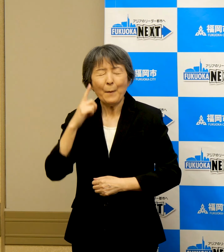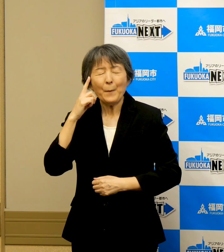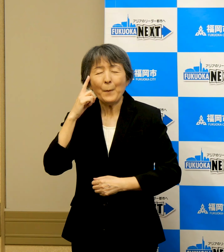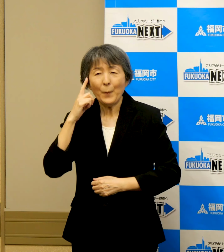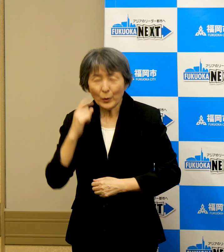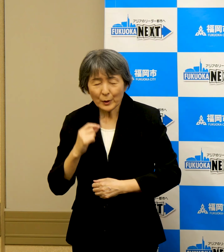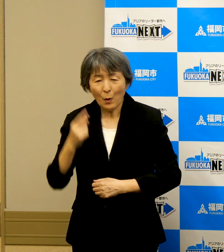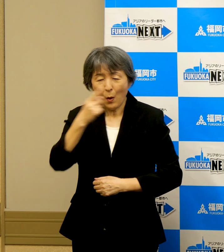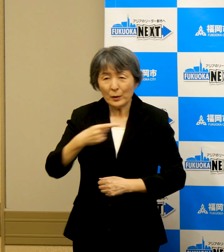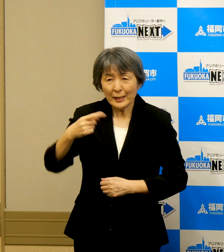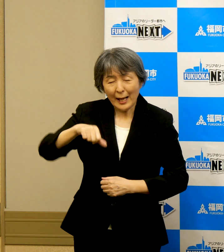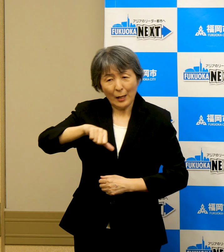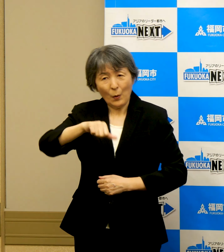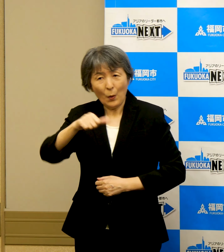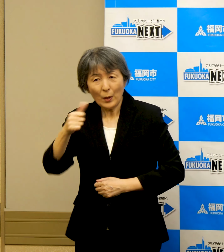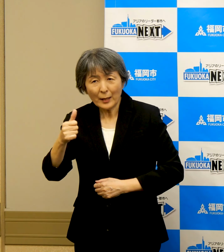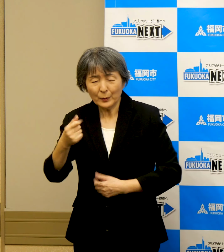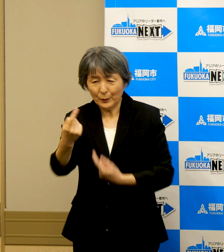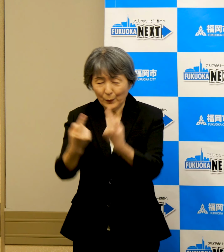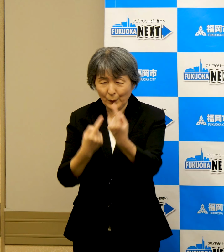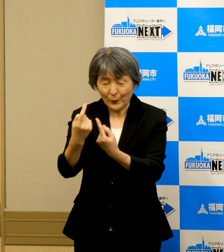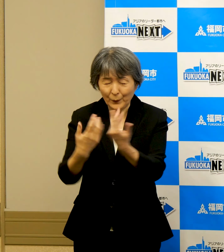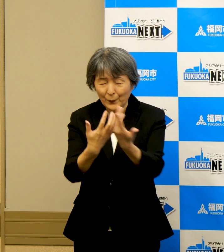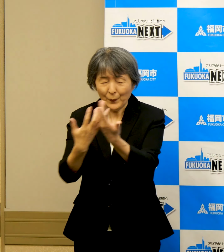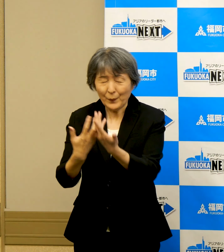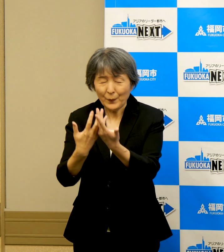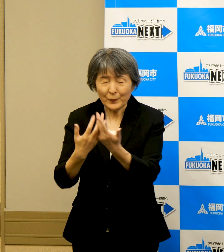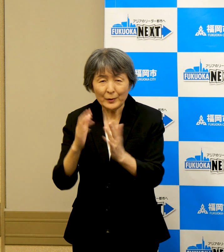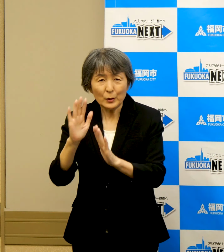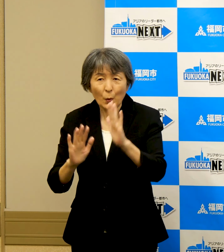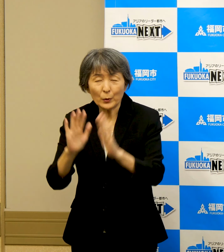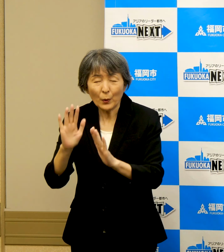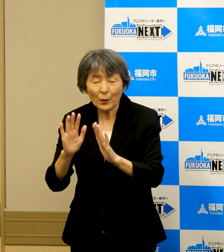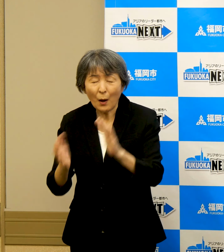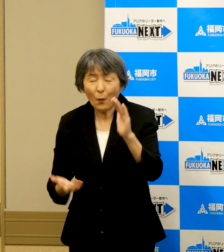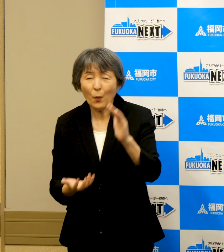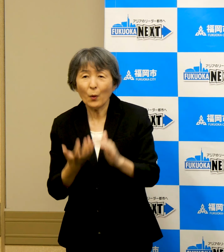1,500を超えるようなですね 状況になりそうとか 何かそういった状況があれば